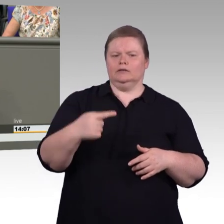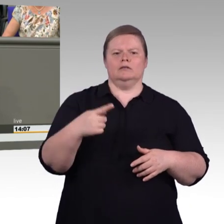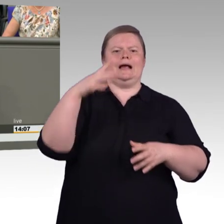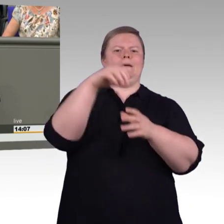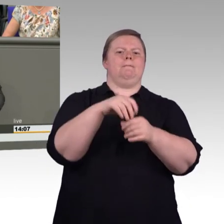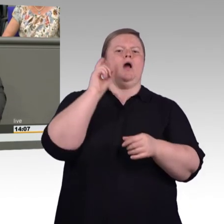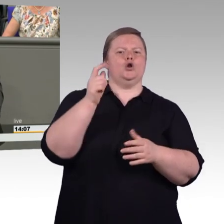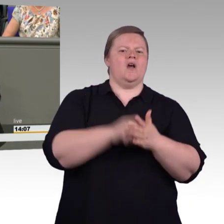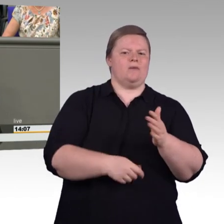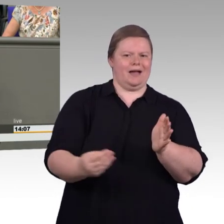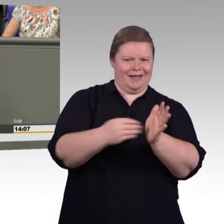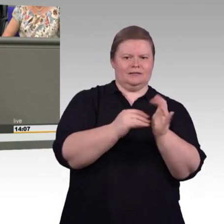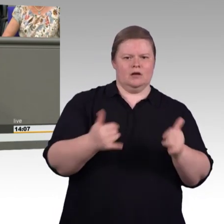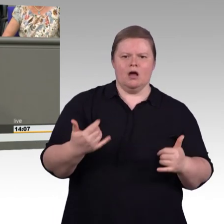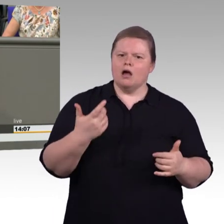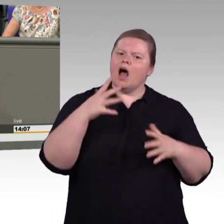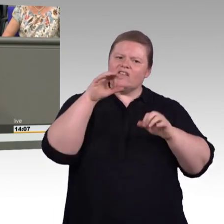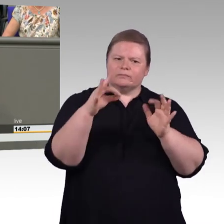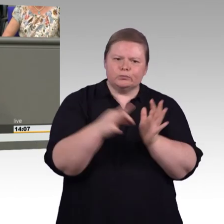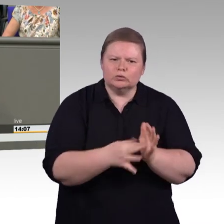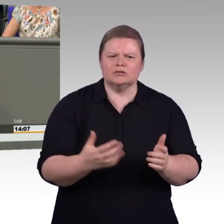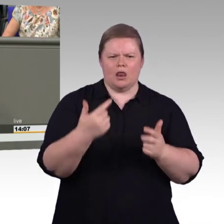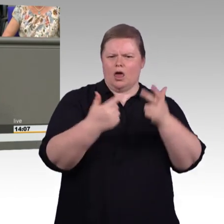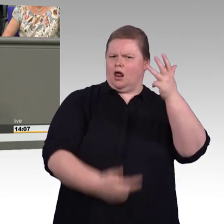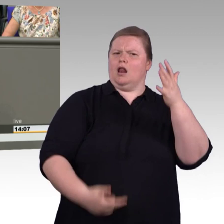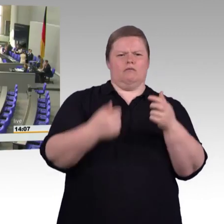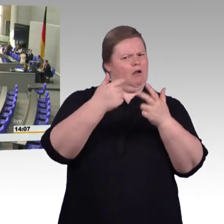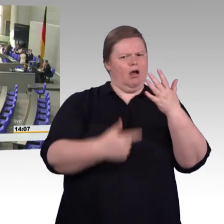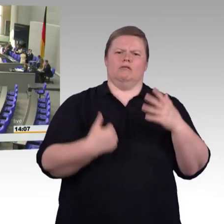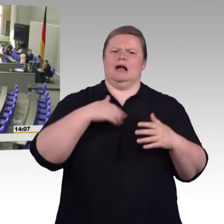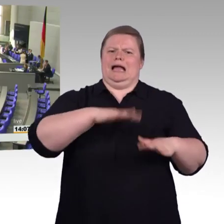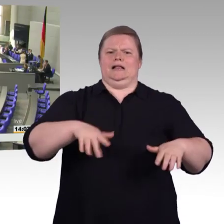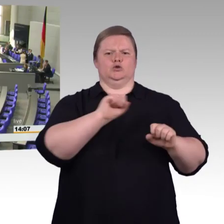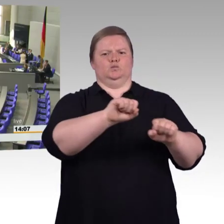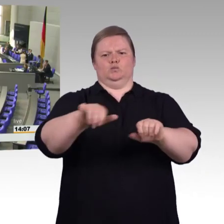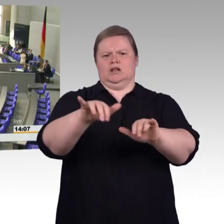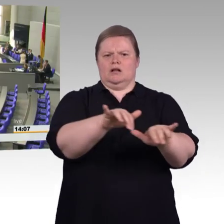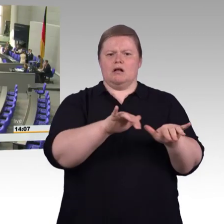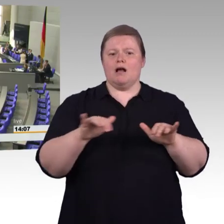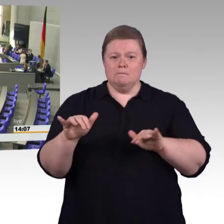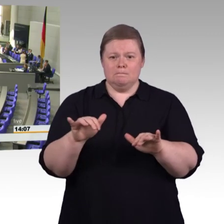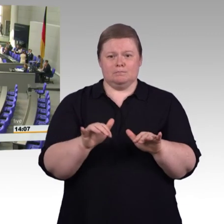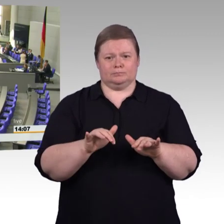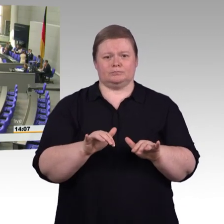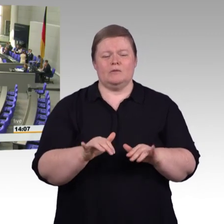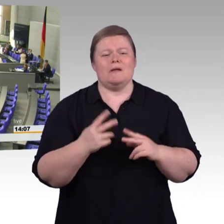jeden Tag und nicht durch Symboldebatten, meine Damen und Herren. (Beifall und Zwischenrufe)